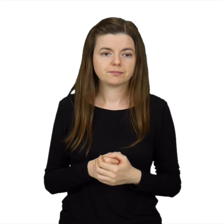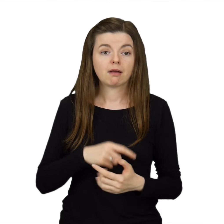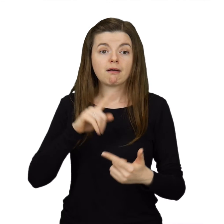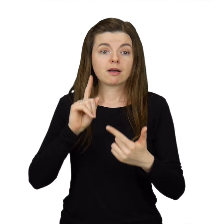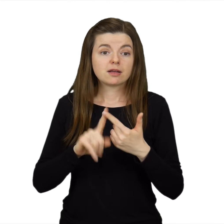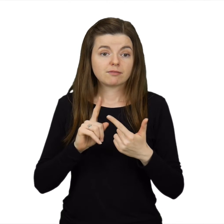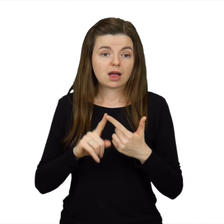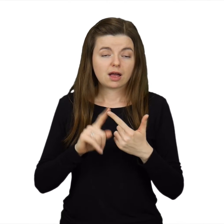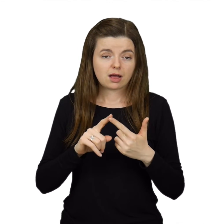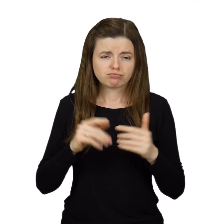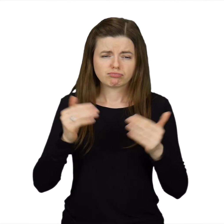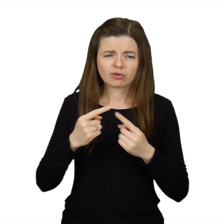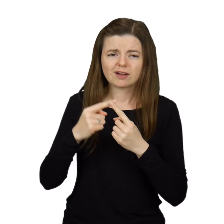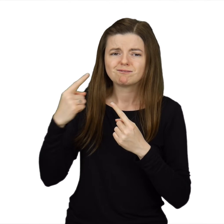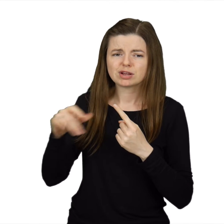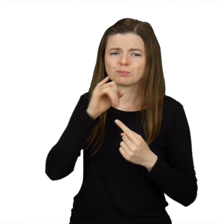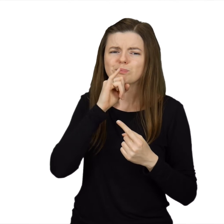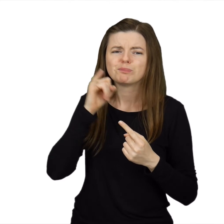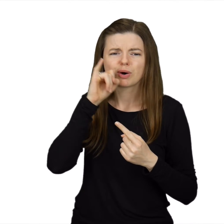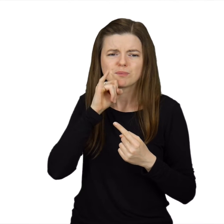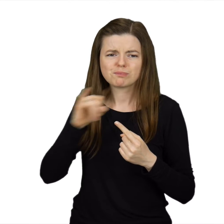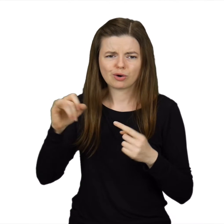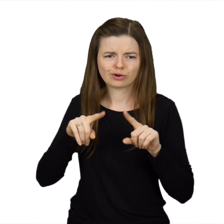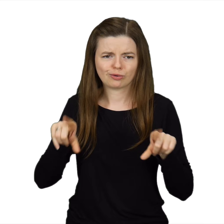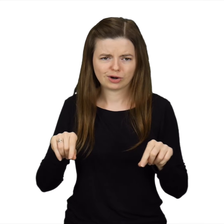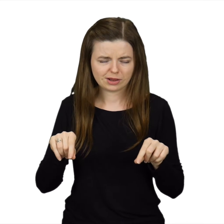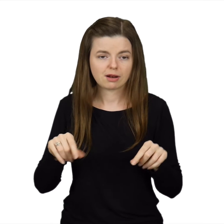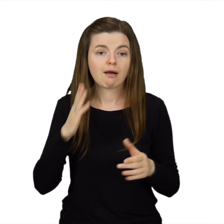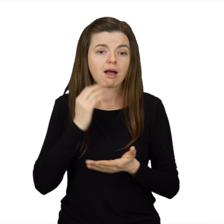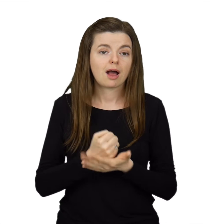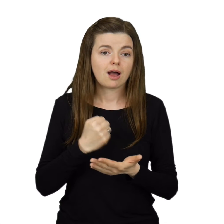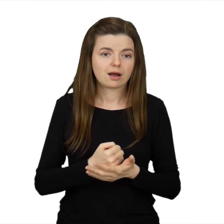listownie na adres: